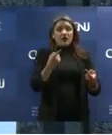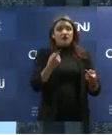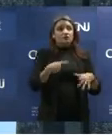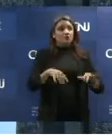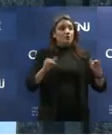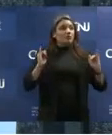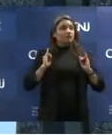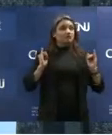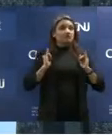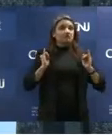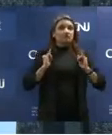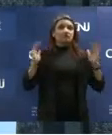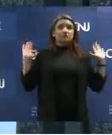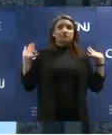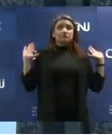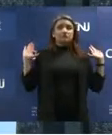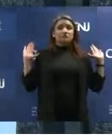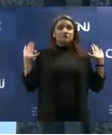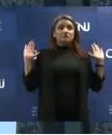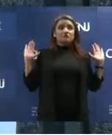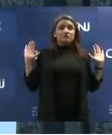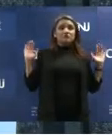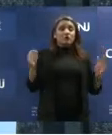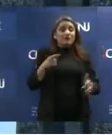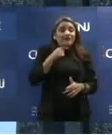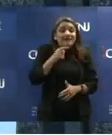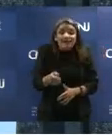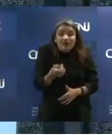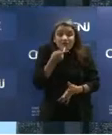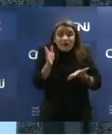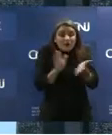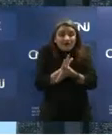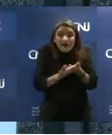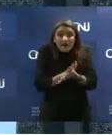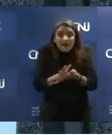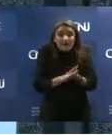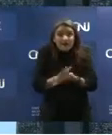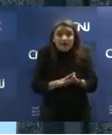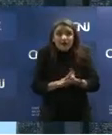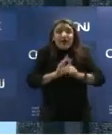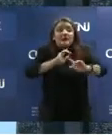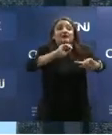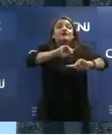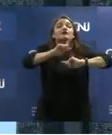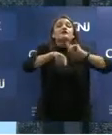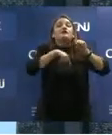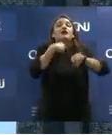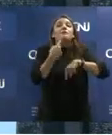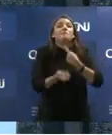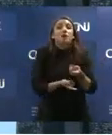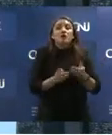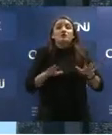ainda teve essa hombridade de absolveu ela, que continua preso porque está condenado numa outra vara.